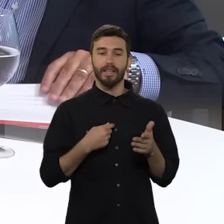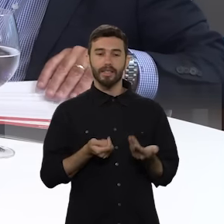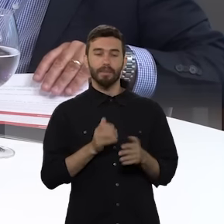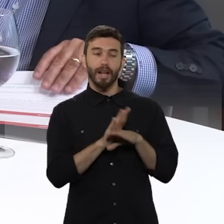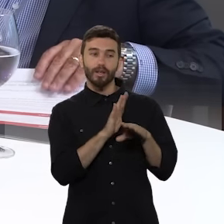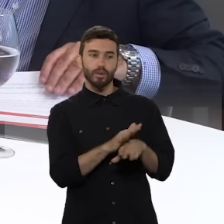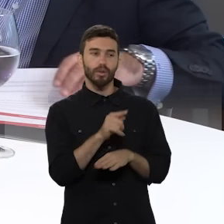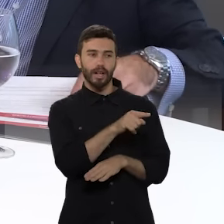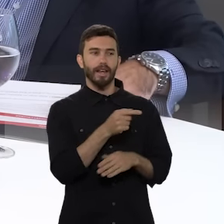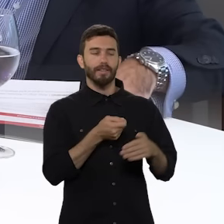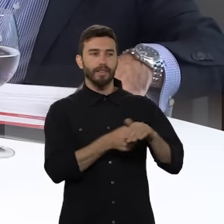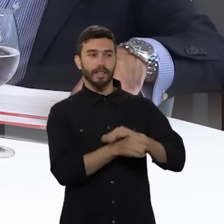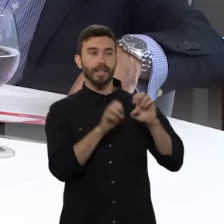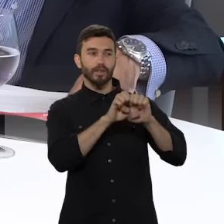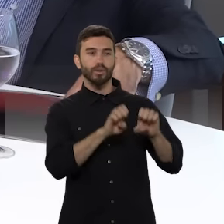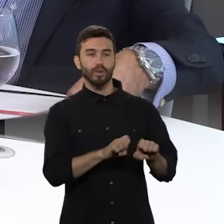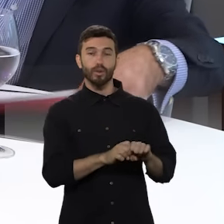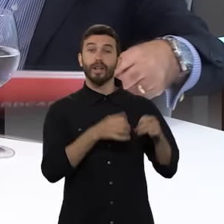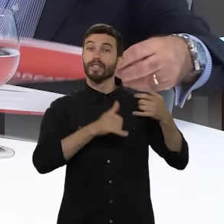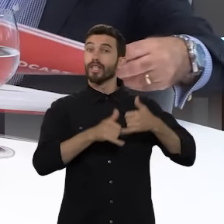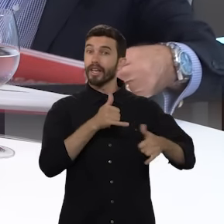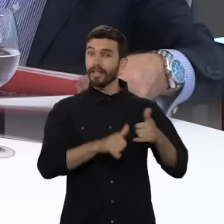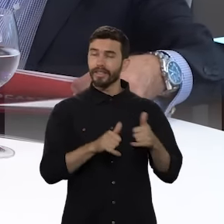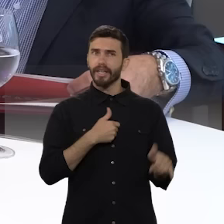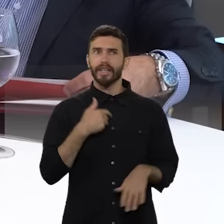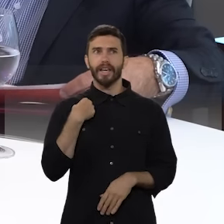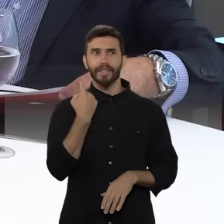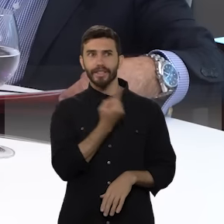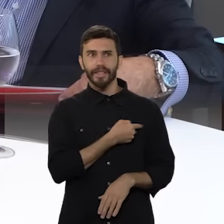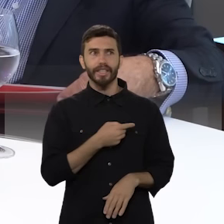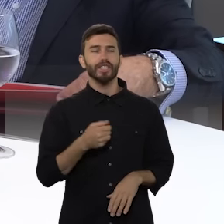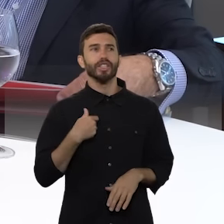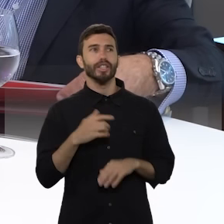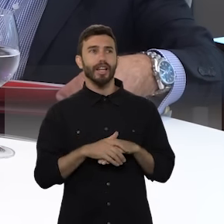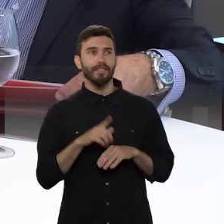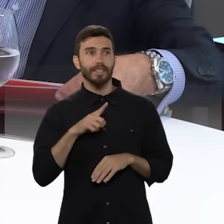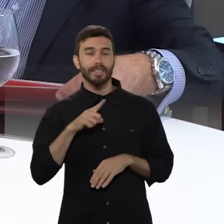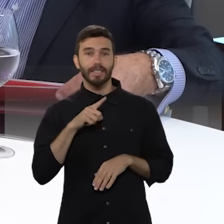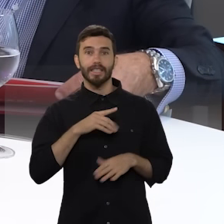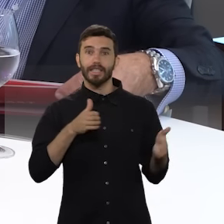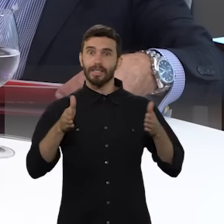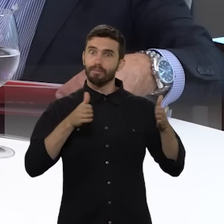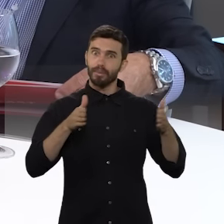de infraestrutura em energia e a gente estava passando por aquele período do apagão, a gente